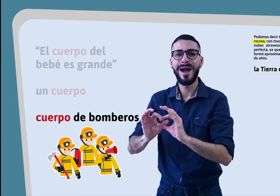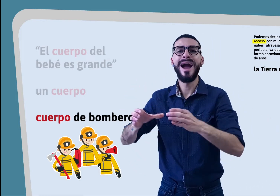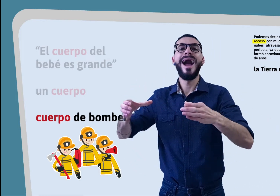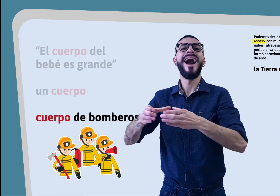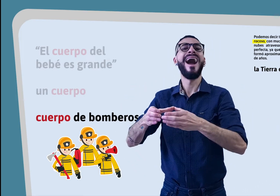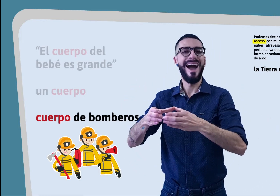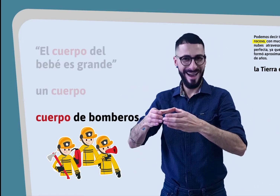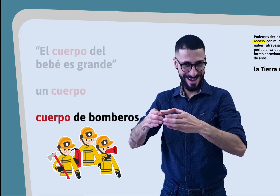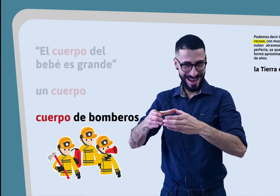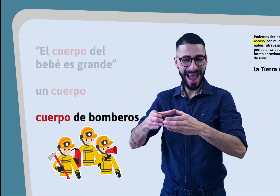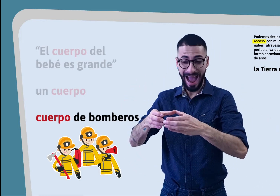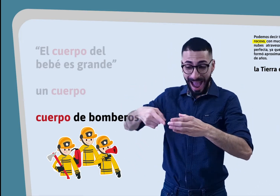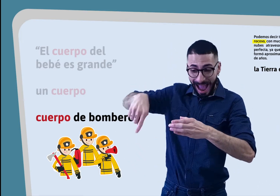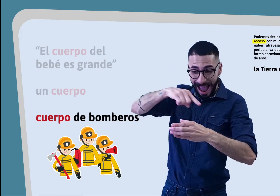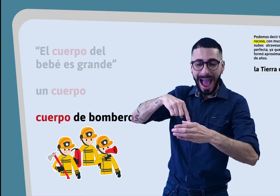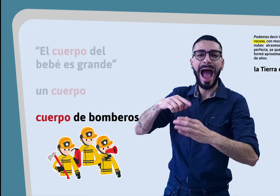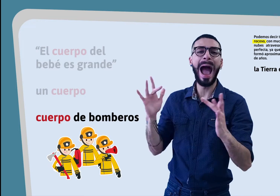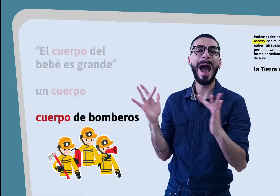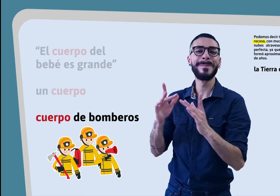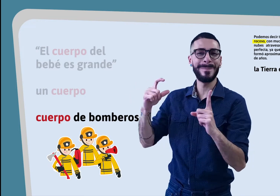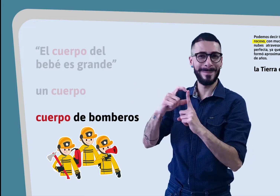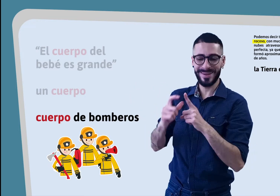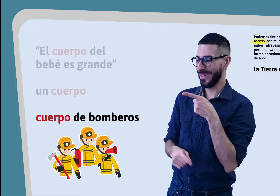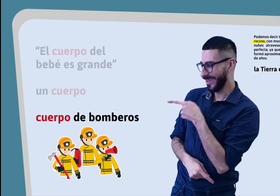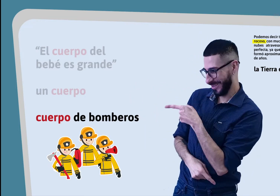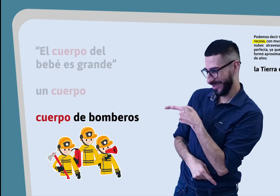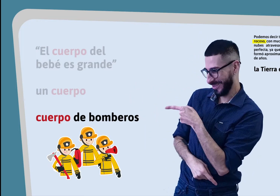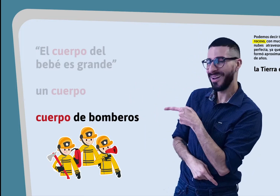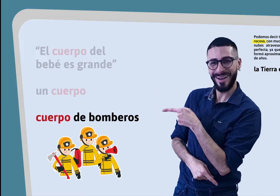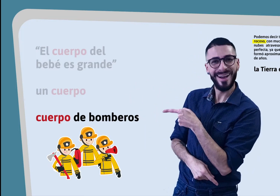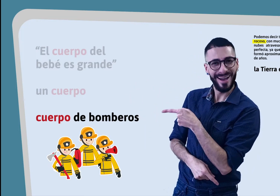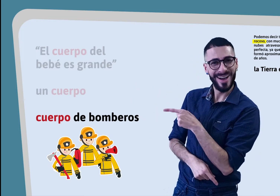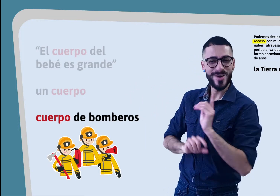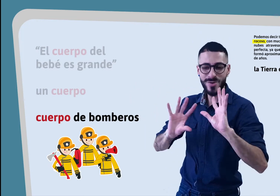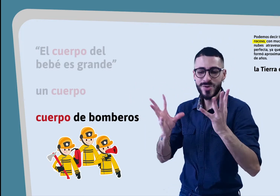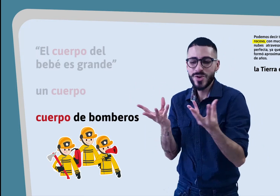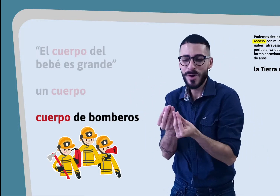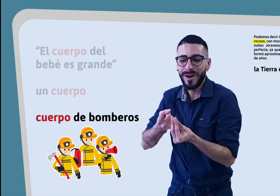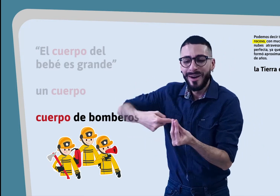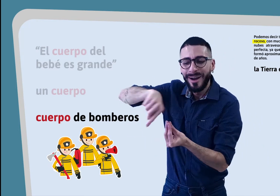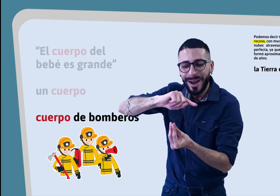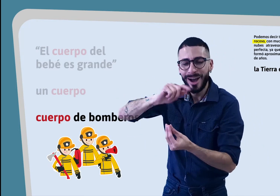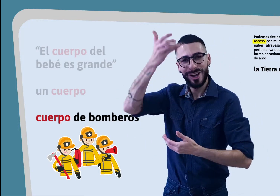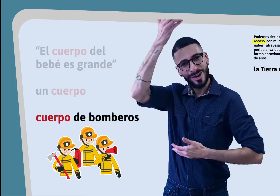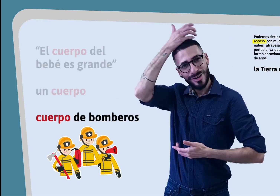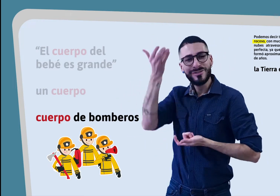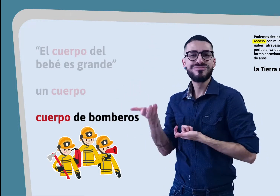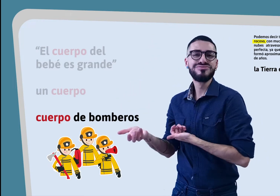pero actúan unidos. Esa seña es adecuada a ese contexto. La seña es esta.